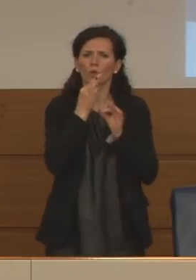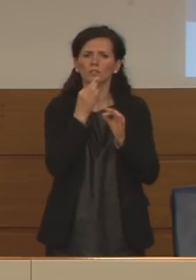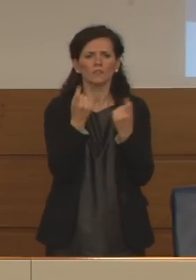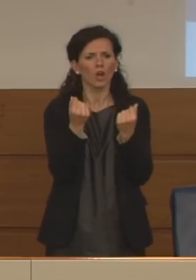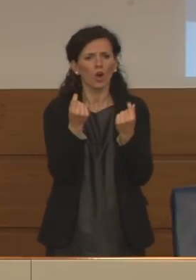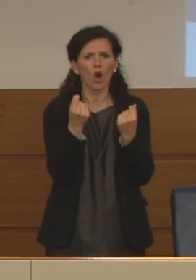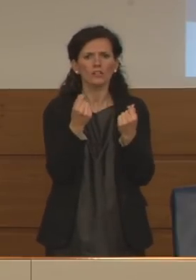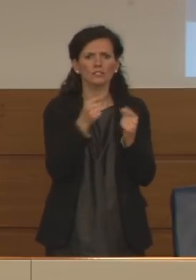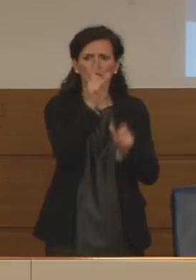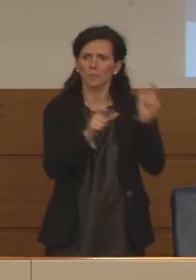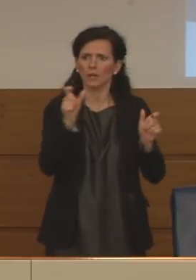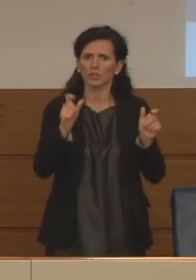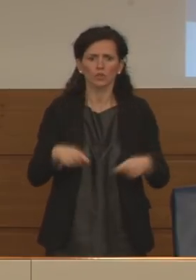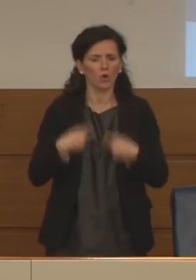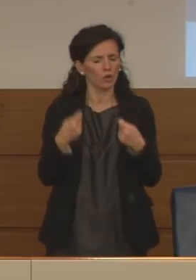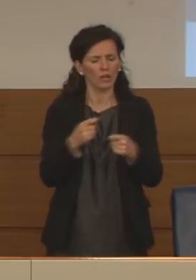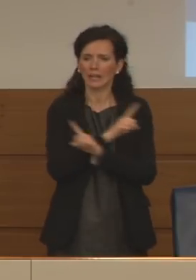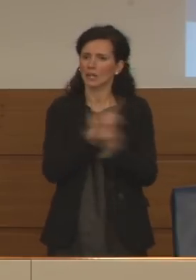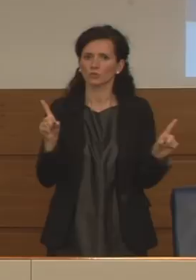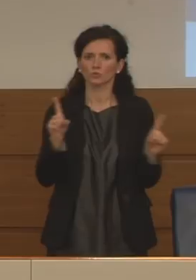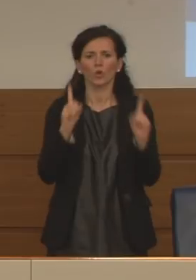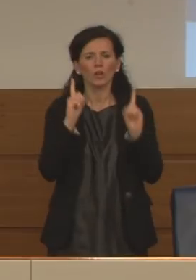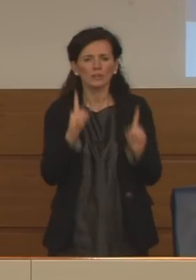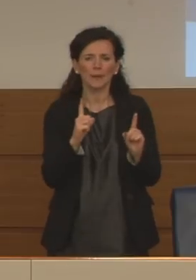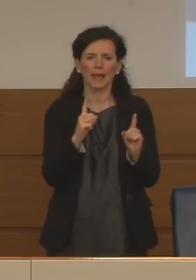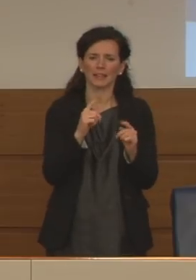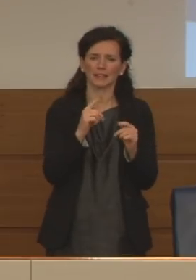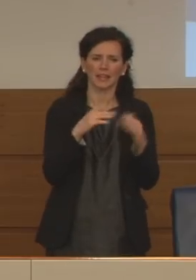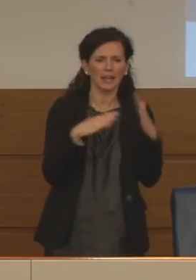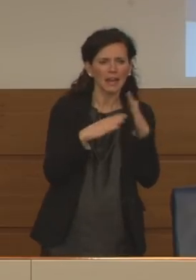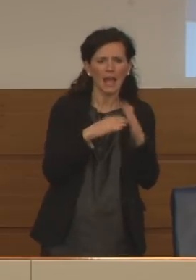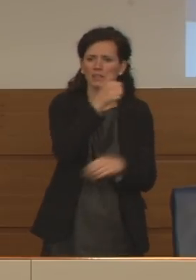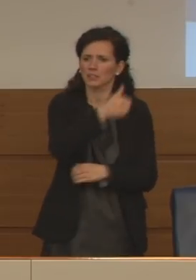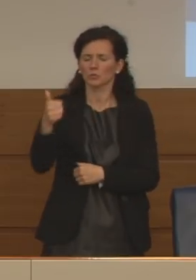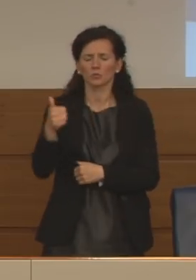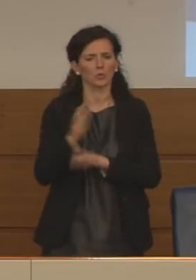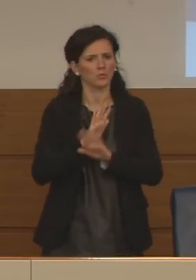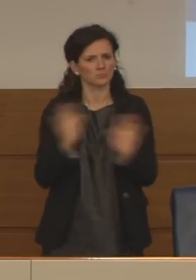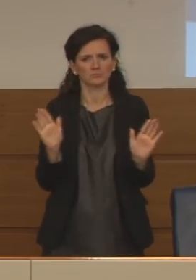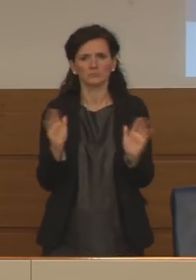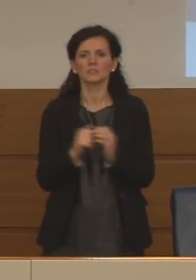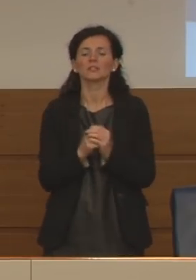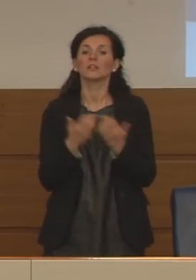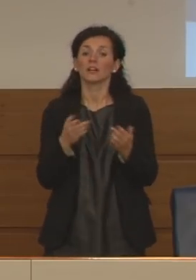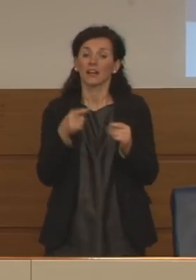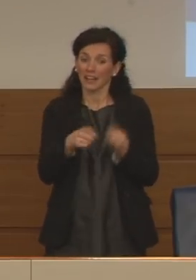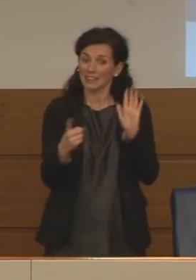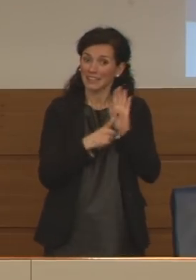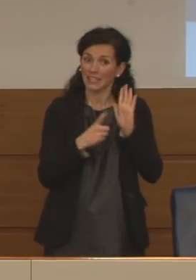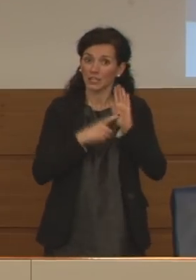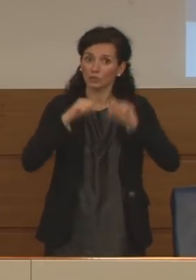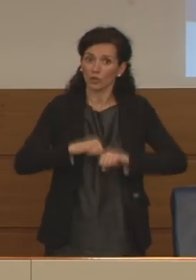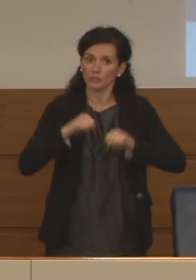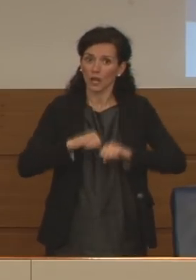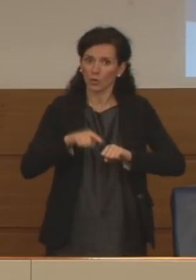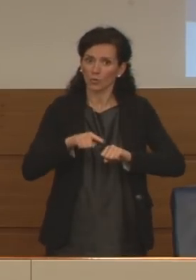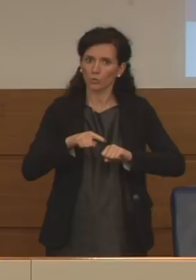indipendentemente da ceto e censo, questo diritto sacrosanto è tale se quei posti